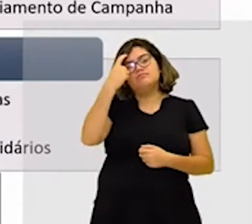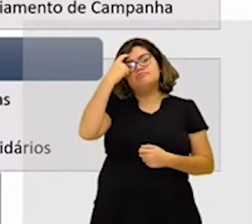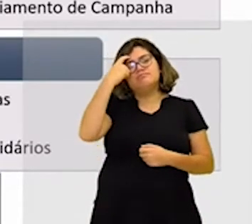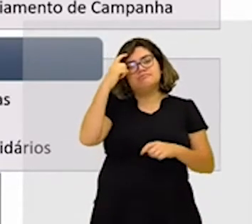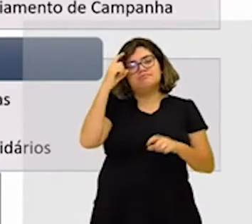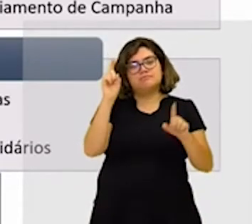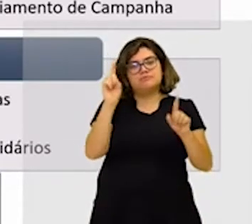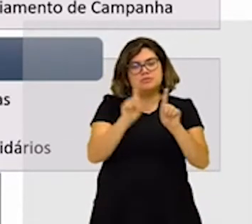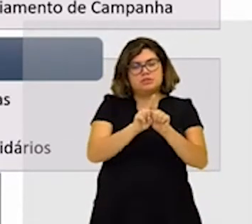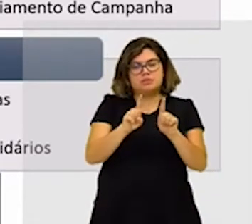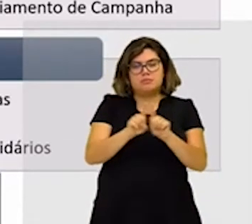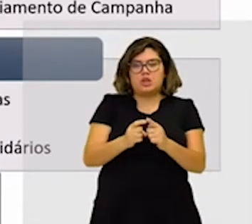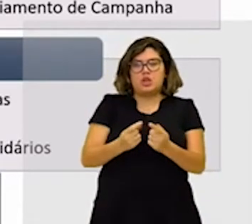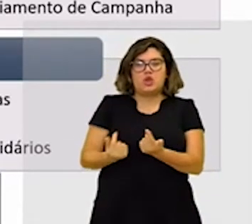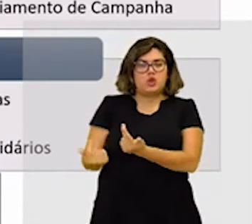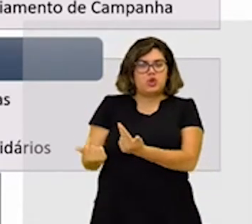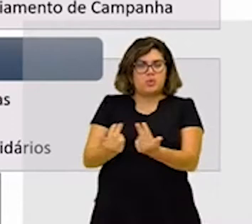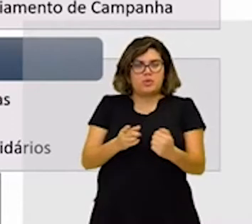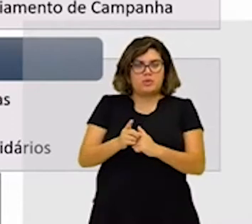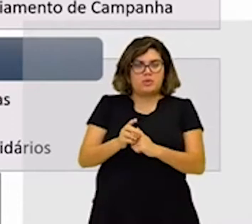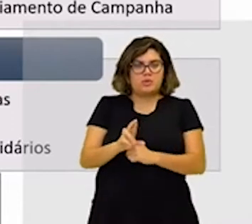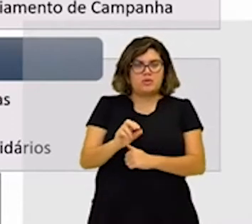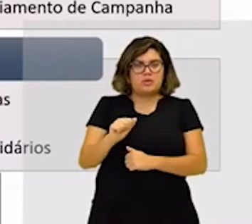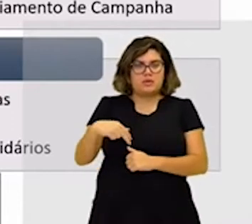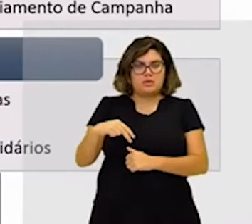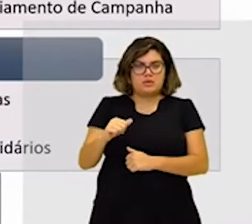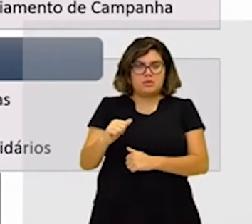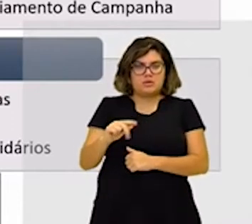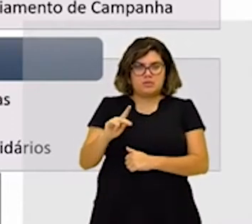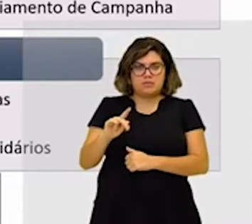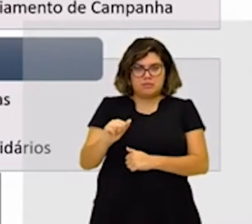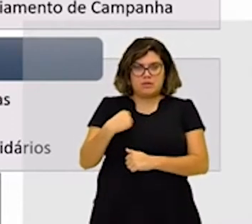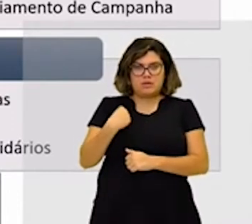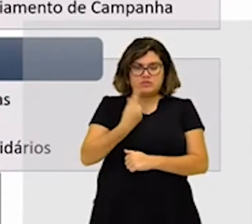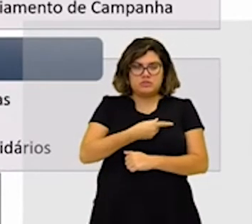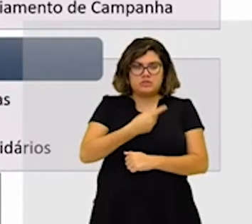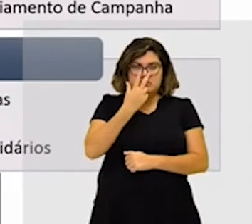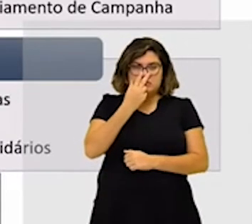mesma forma que a doutora Ana Cláudia Santana que nós perdemos a ponta do iceberg nós temos